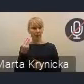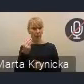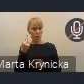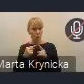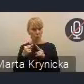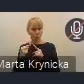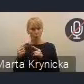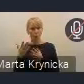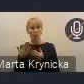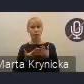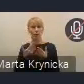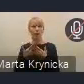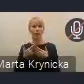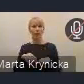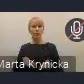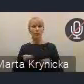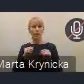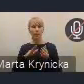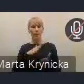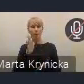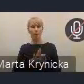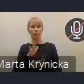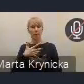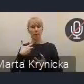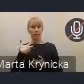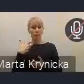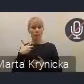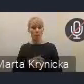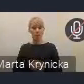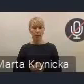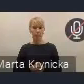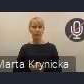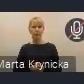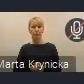tę swoją wstępną opinię, którą sformułował w Lublińcu